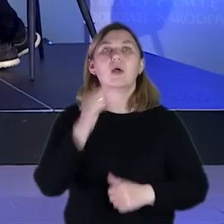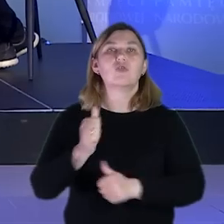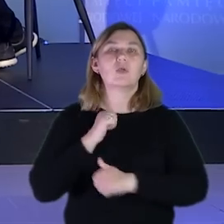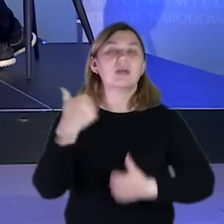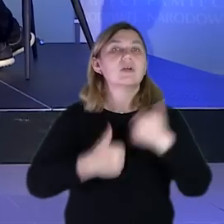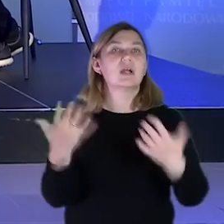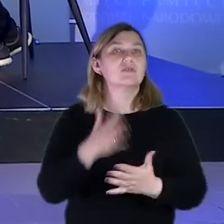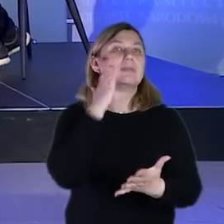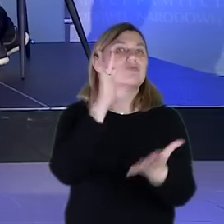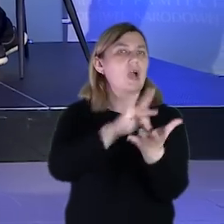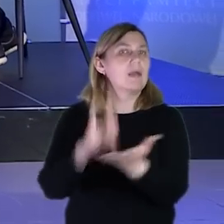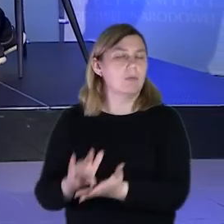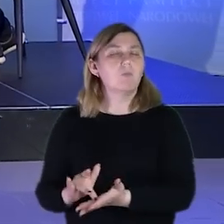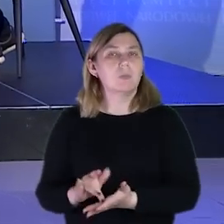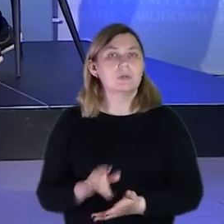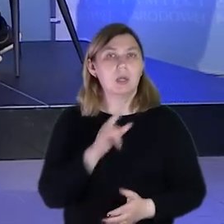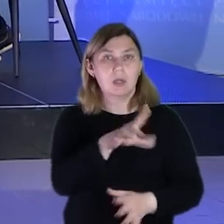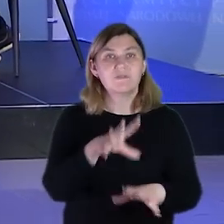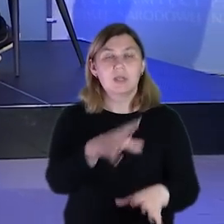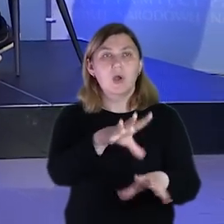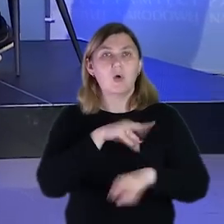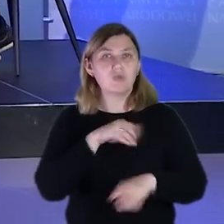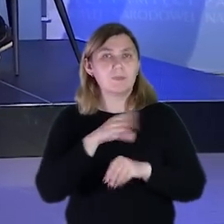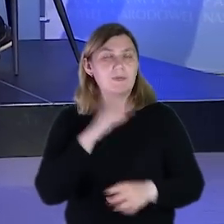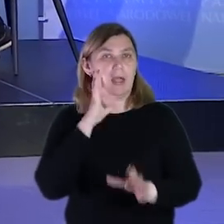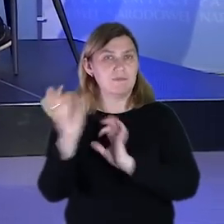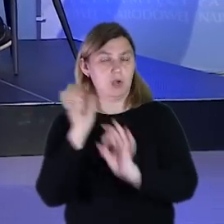mieszkających w danej miejscowości. I w ten sposób pozyskiwano ich sympatię,